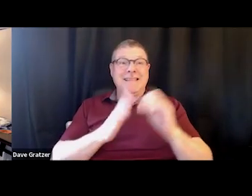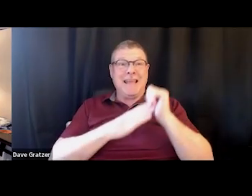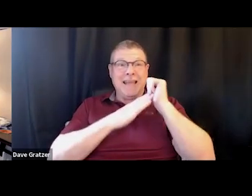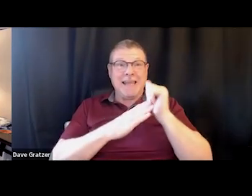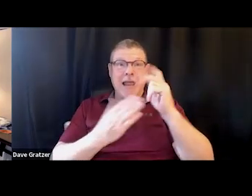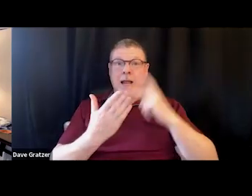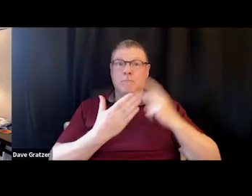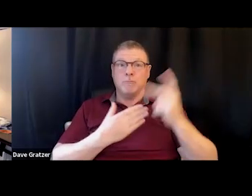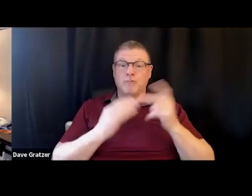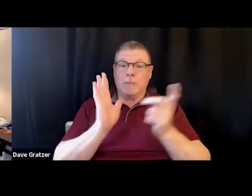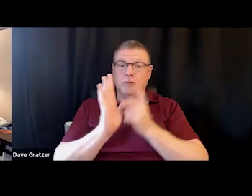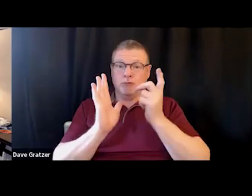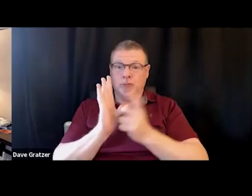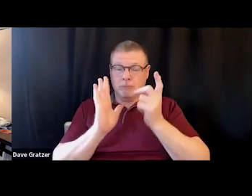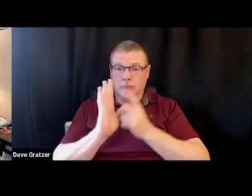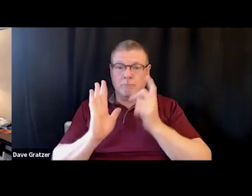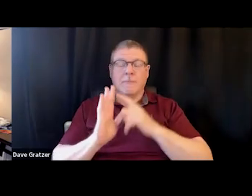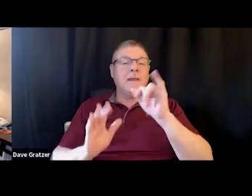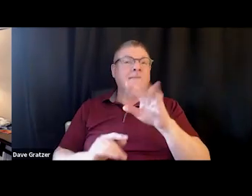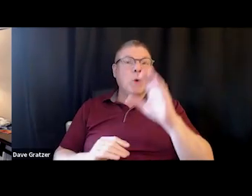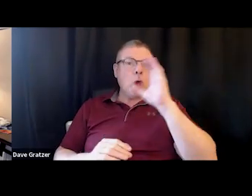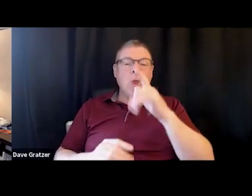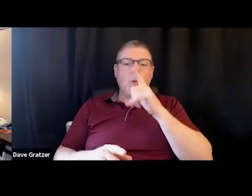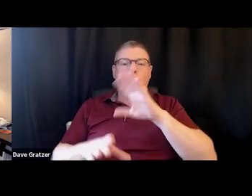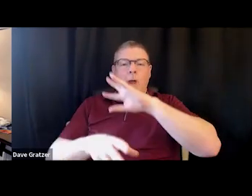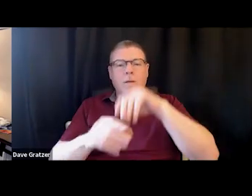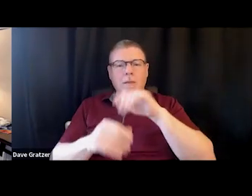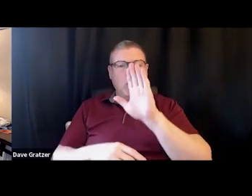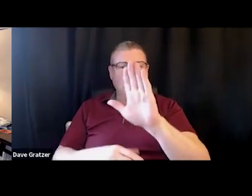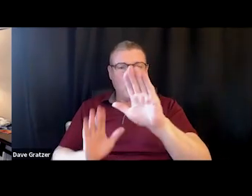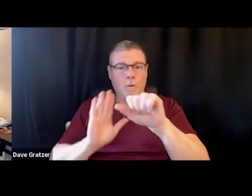Si buscan a alguien en su estado que trabaje en esta área,